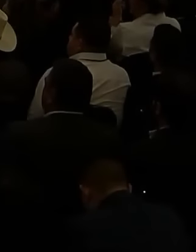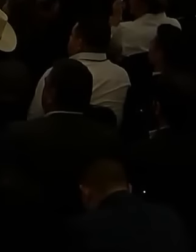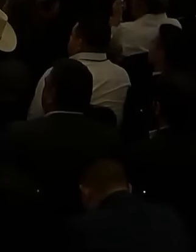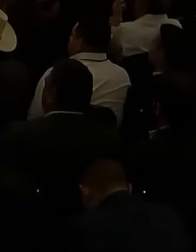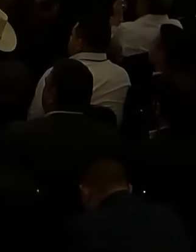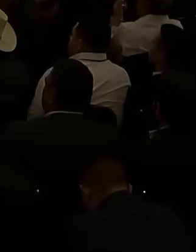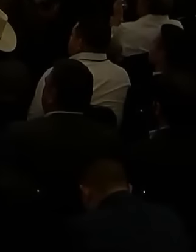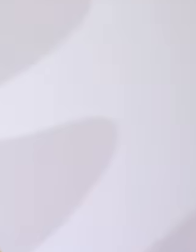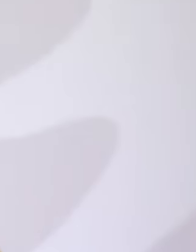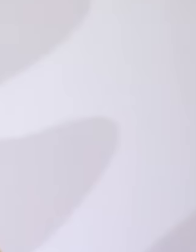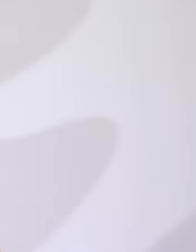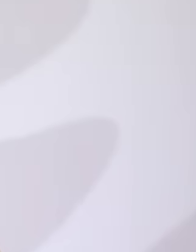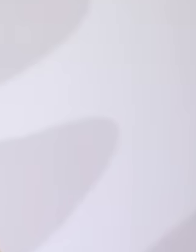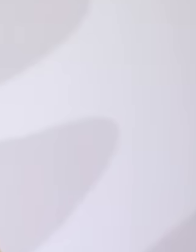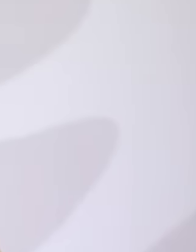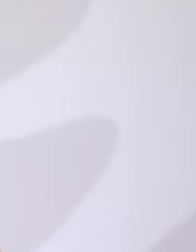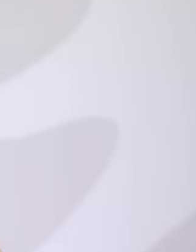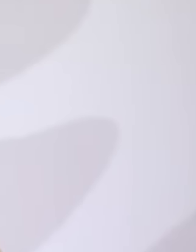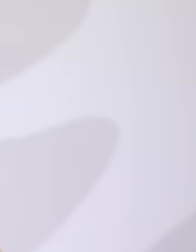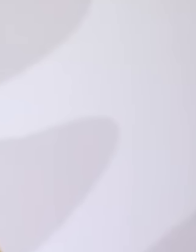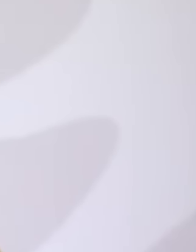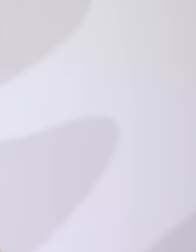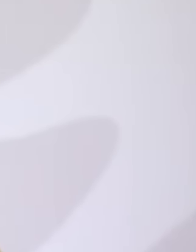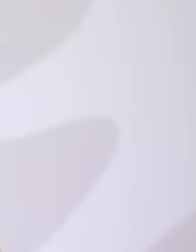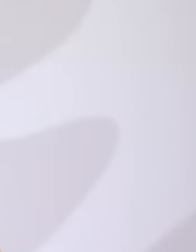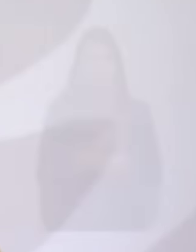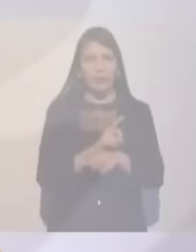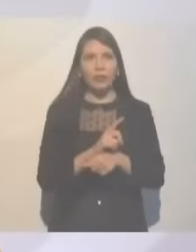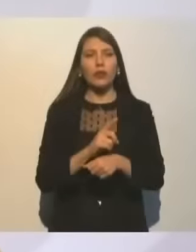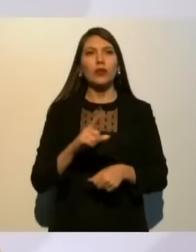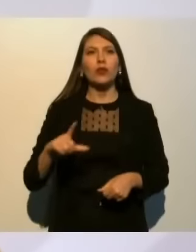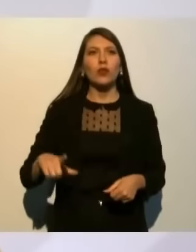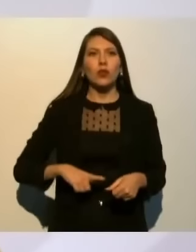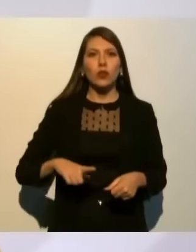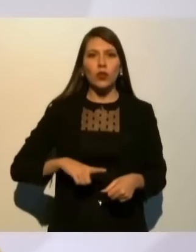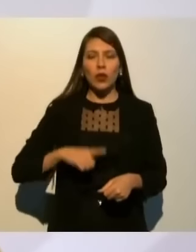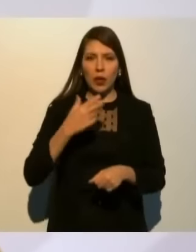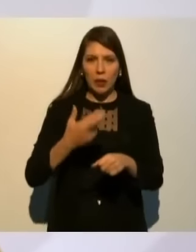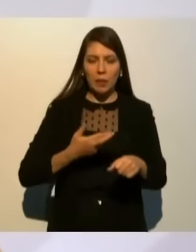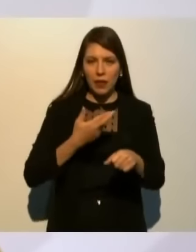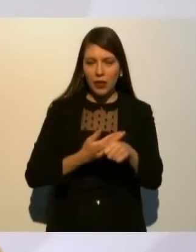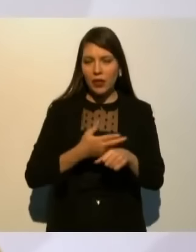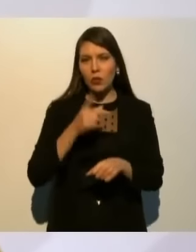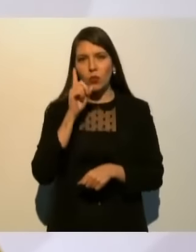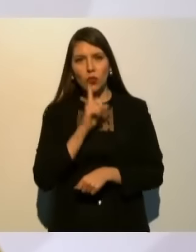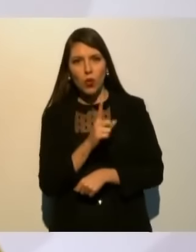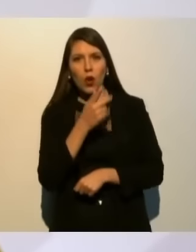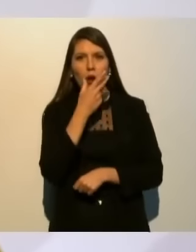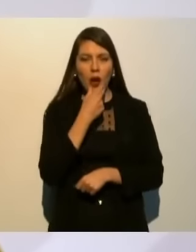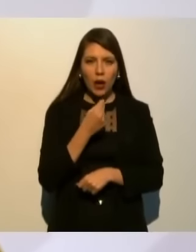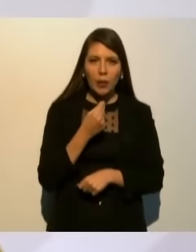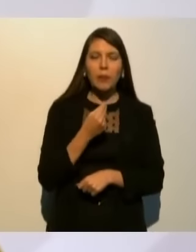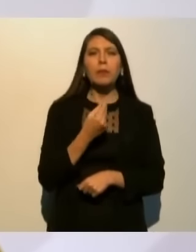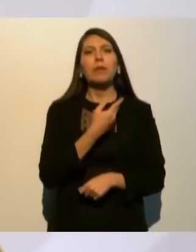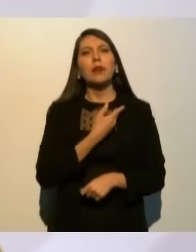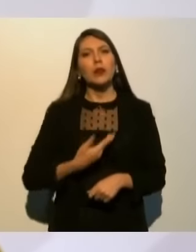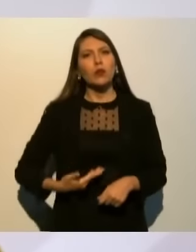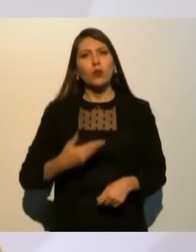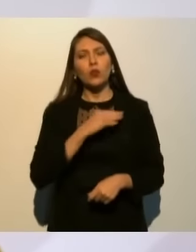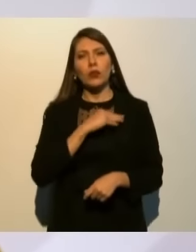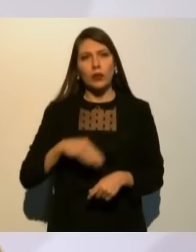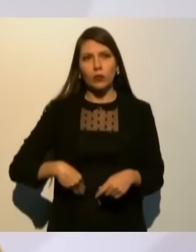todos gobernadoras y gobernadores presidentas y presidentes municipales compañeras y compañeros